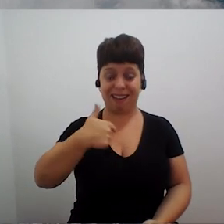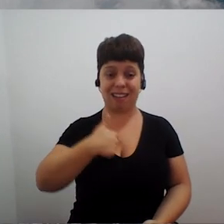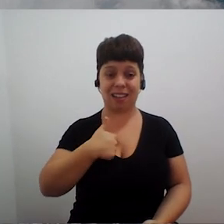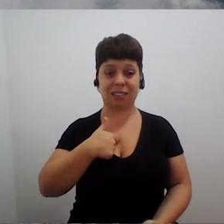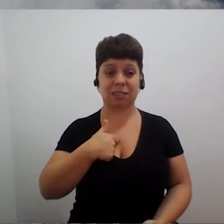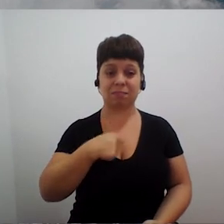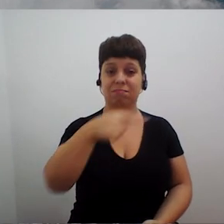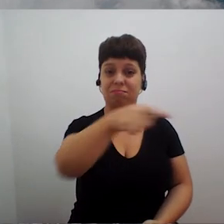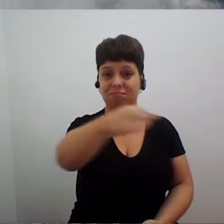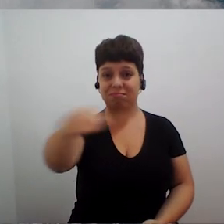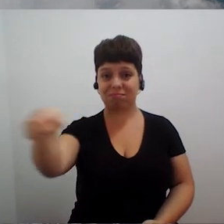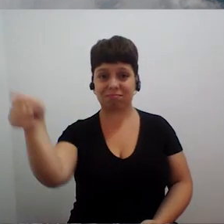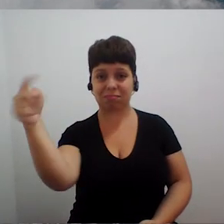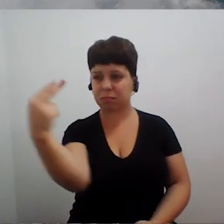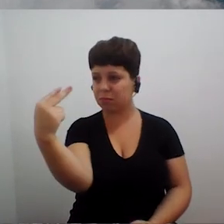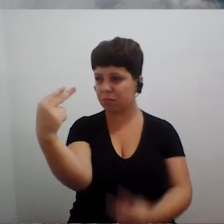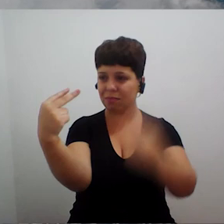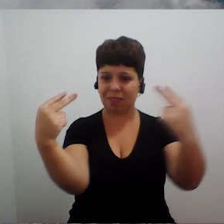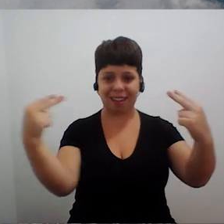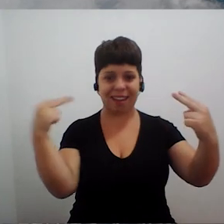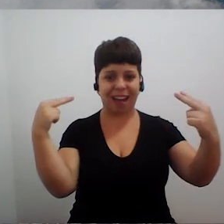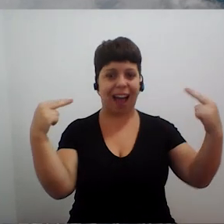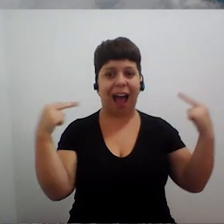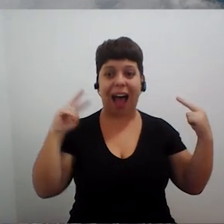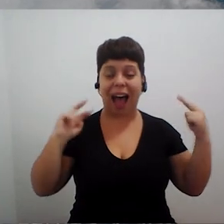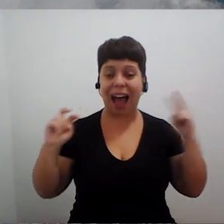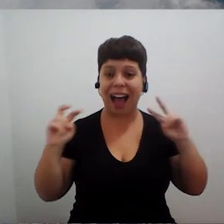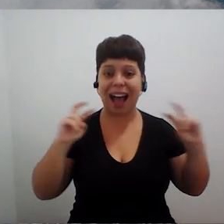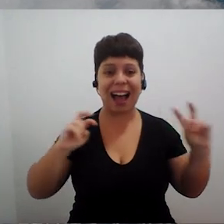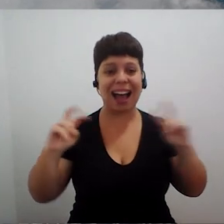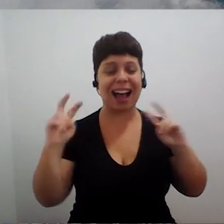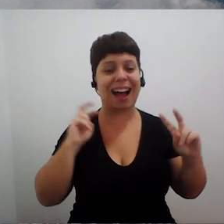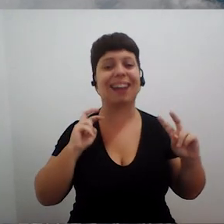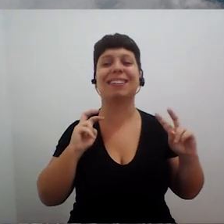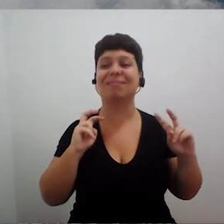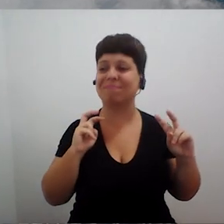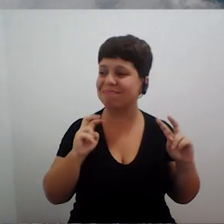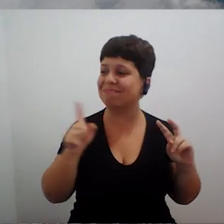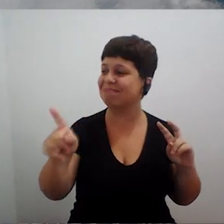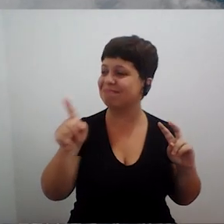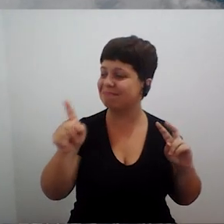Quem me perceber, e antes possa me reconhecer